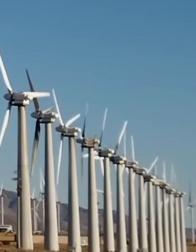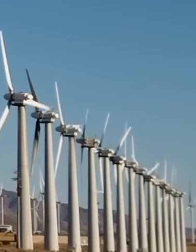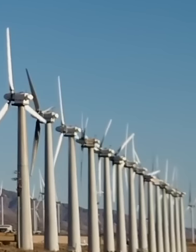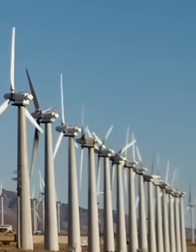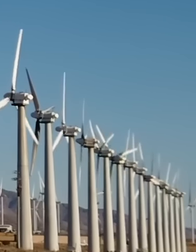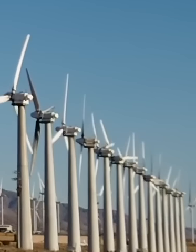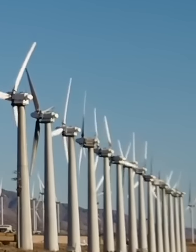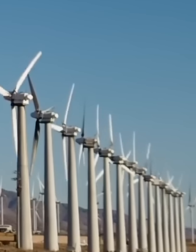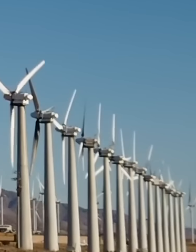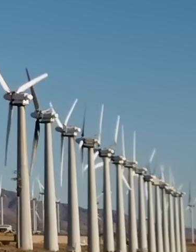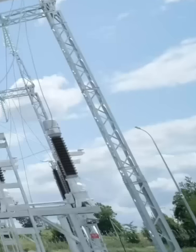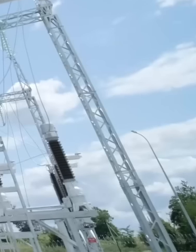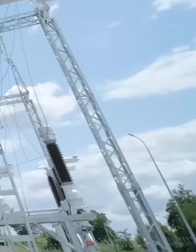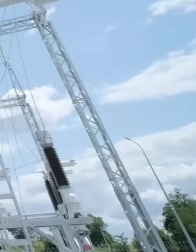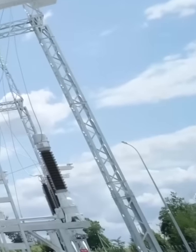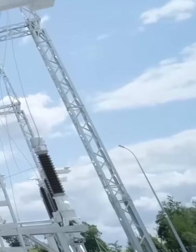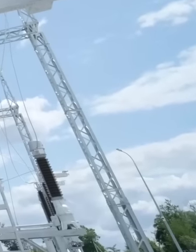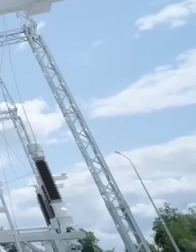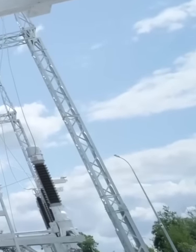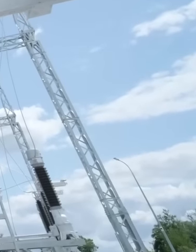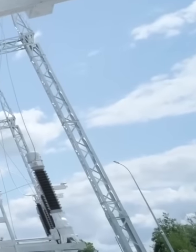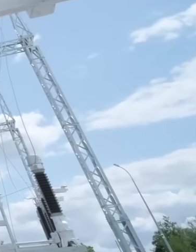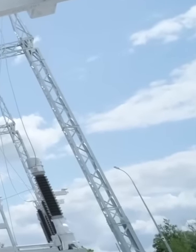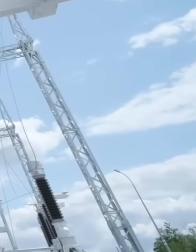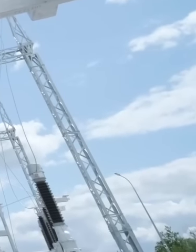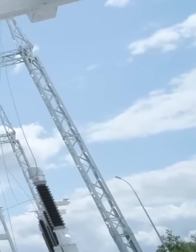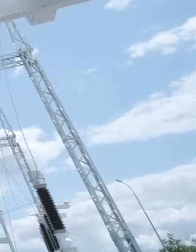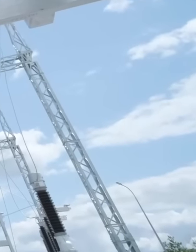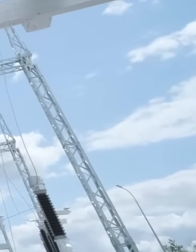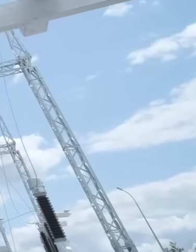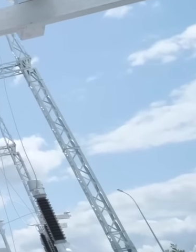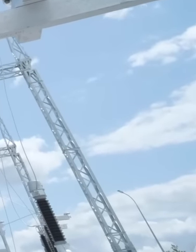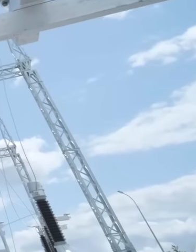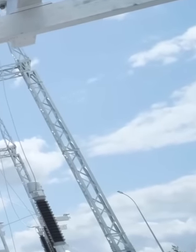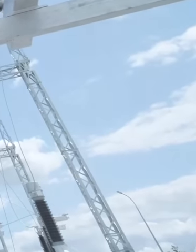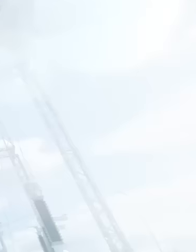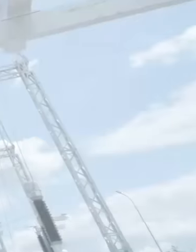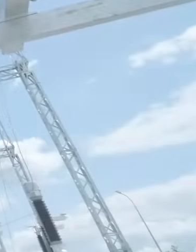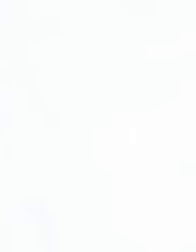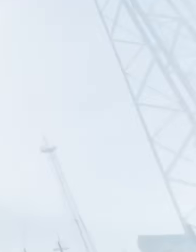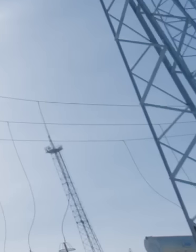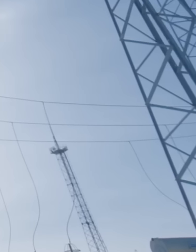nueve fotovoltaicos, cinco centrales de ciclo combinado, una planta de combustión interna,